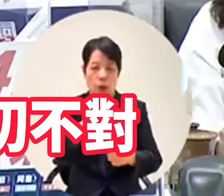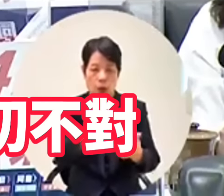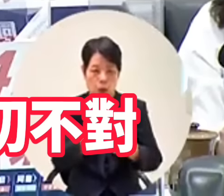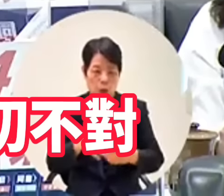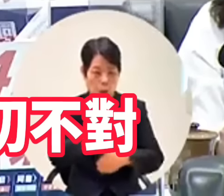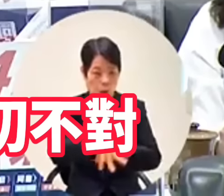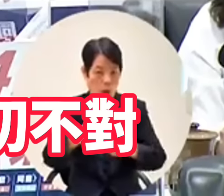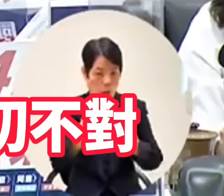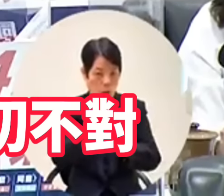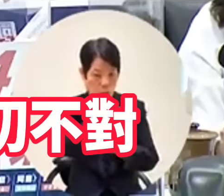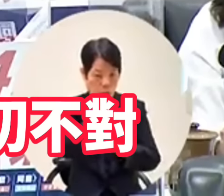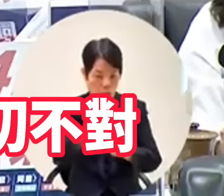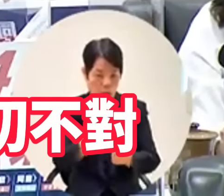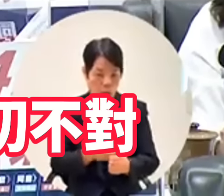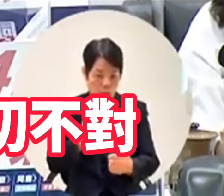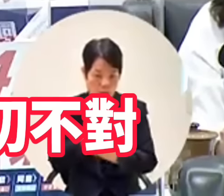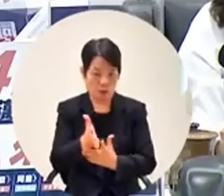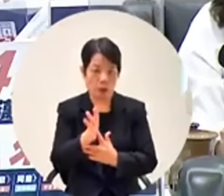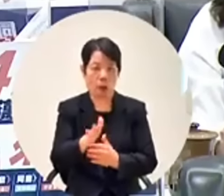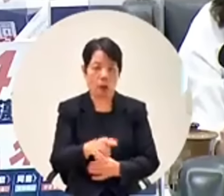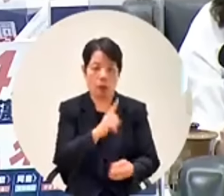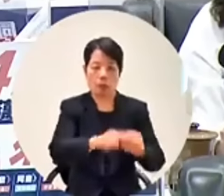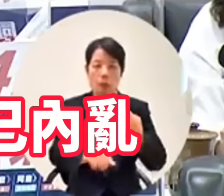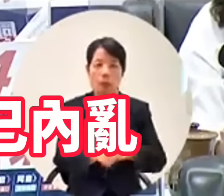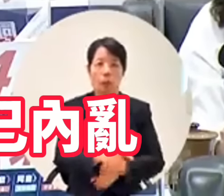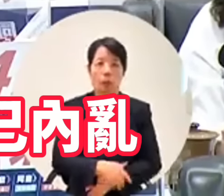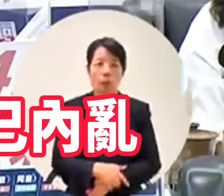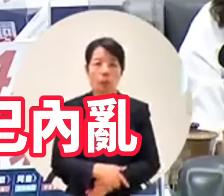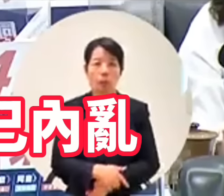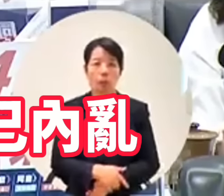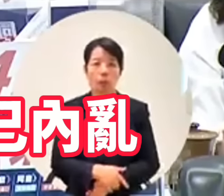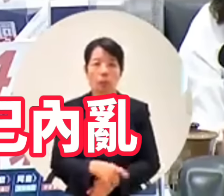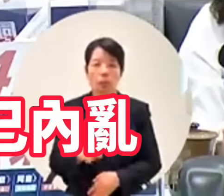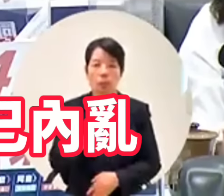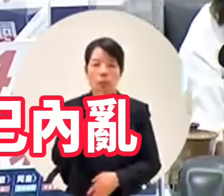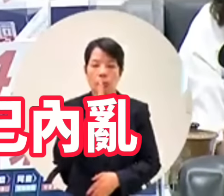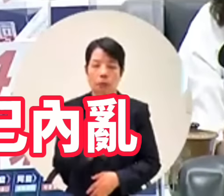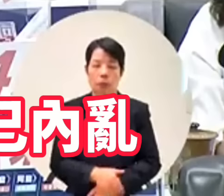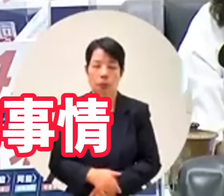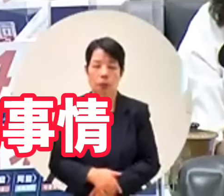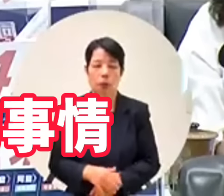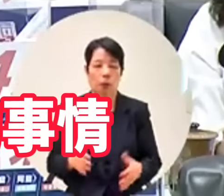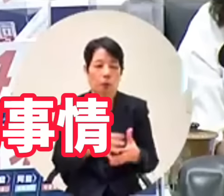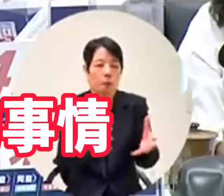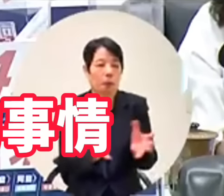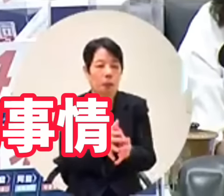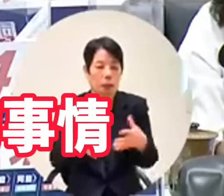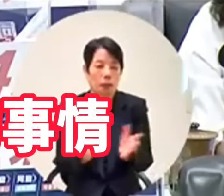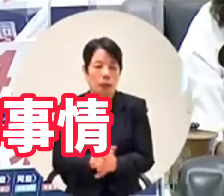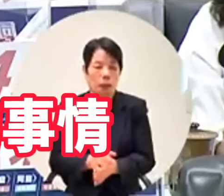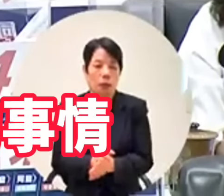綠營民代介入關切不對 但是你們派系自己內亂 那是你們派系的事情